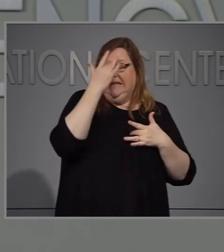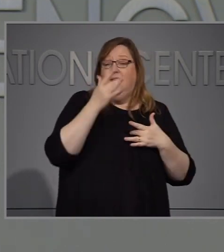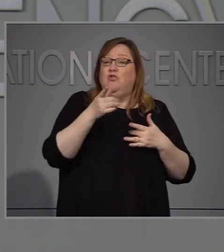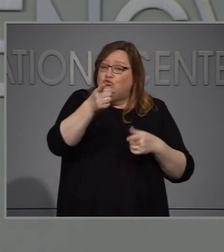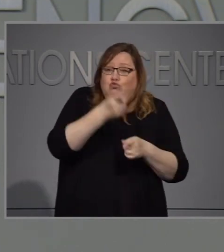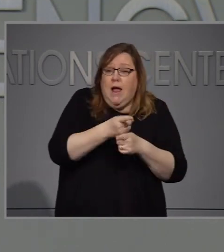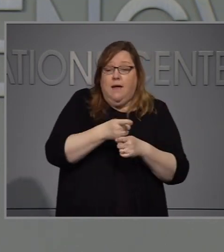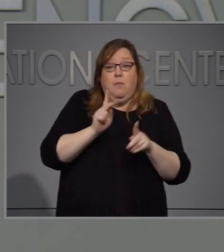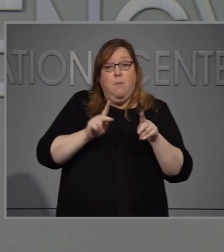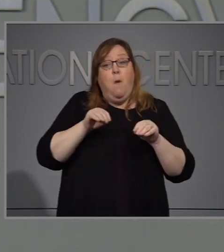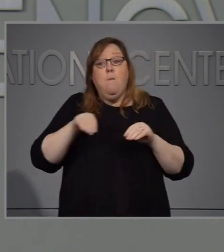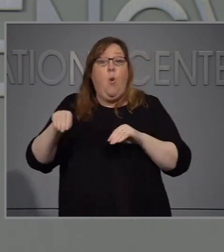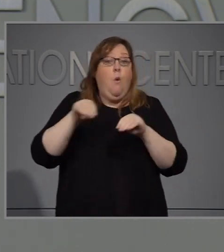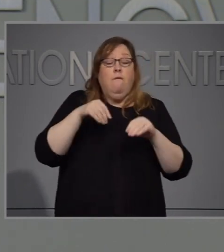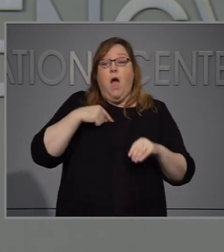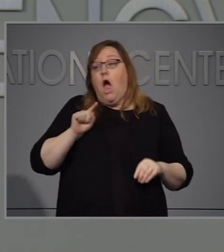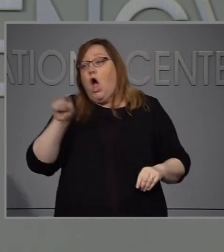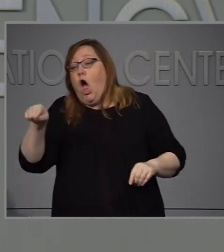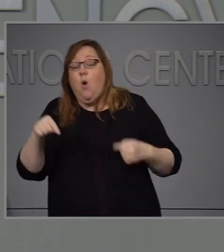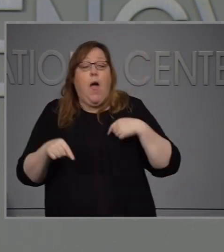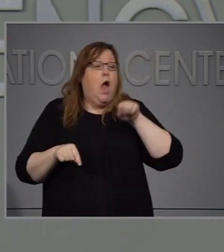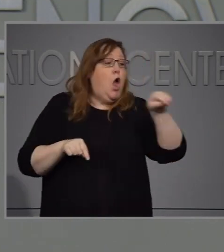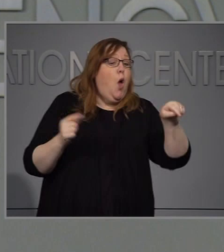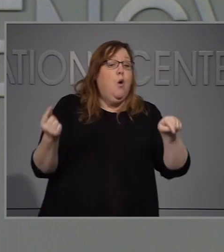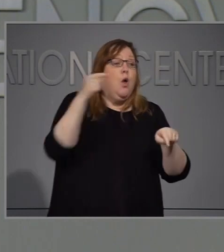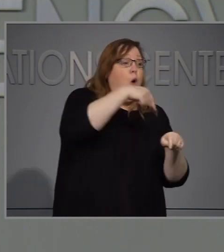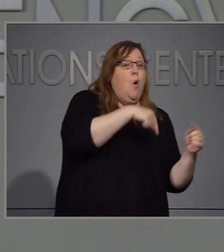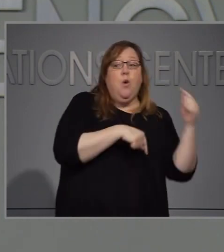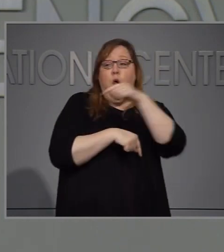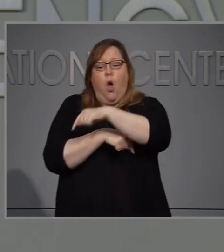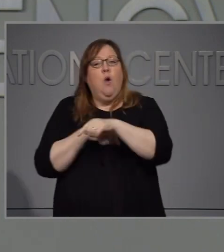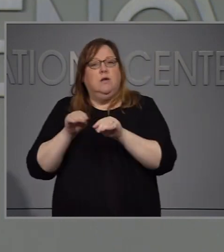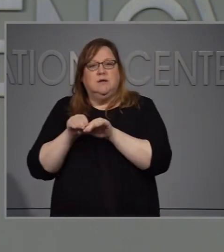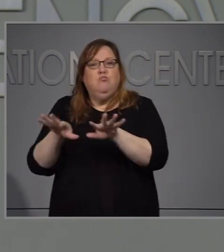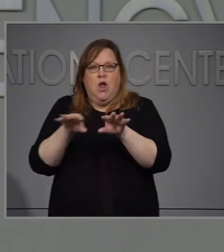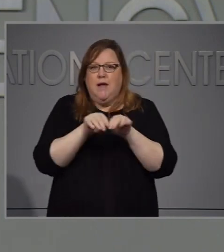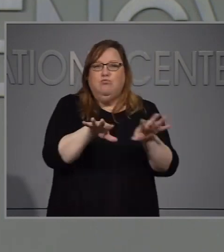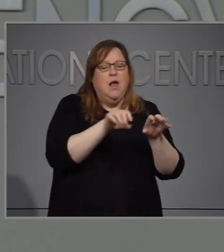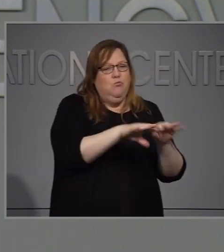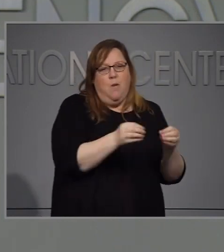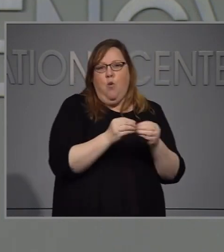Conforme la gente circula más más secular virus. Tenemos que prestar mucha atención a las